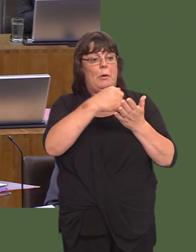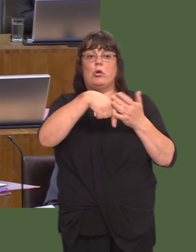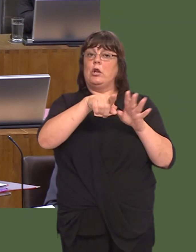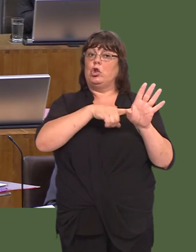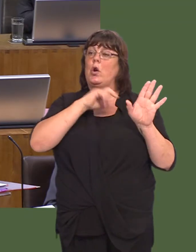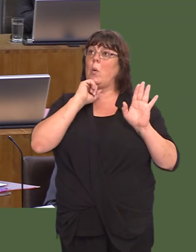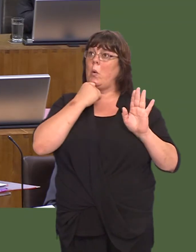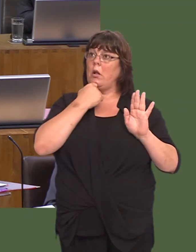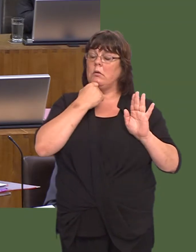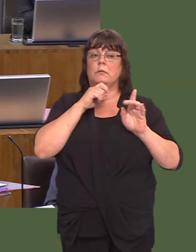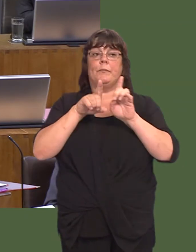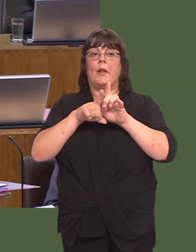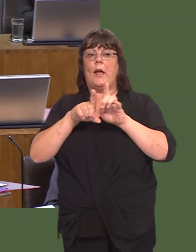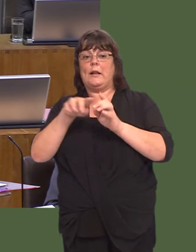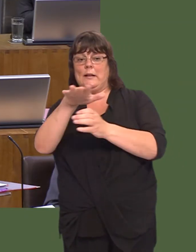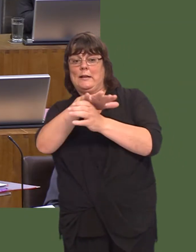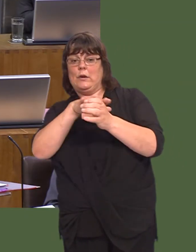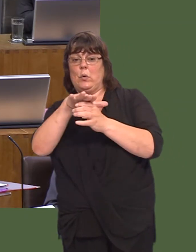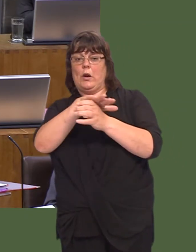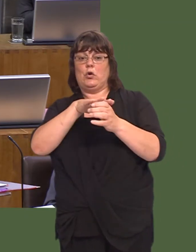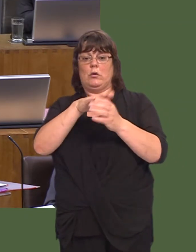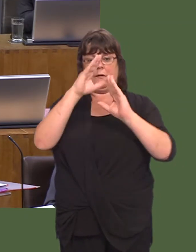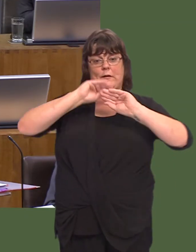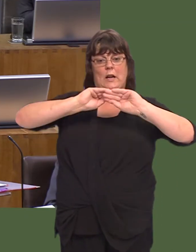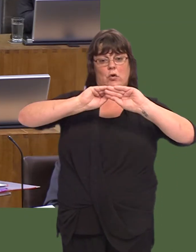addysg yn cael ei hystyried yn fanwl fel rhan oír broses honno.